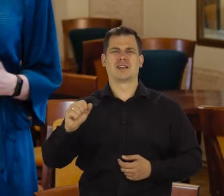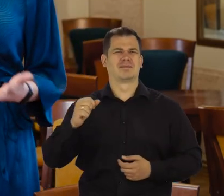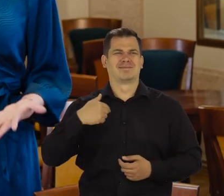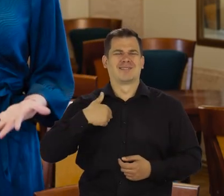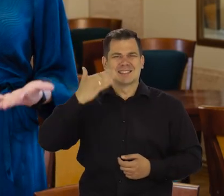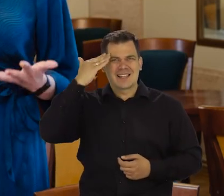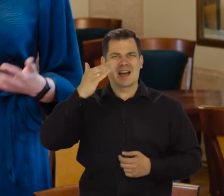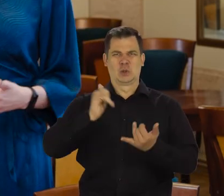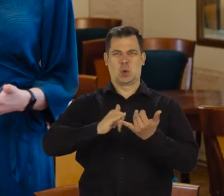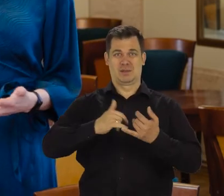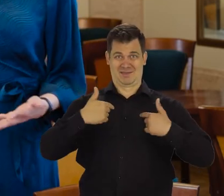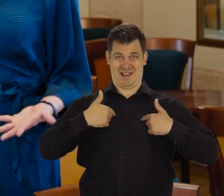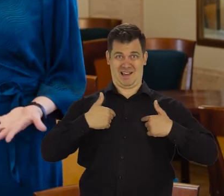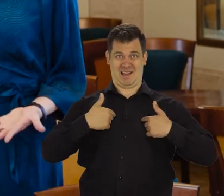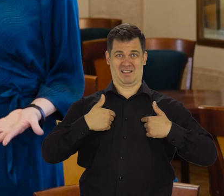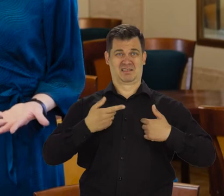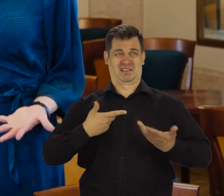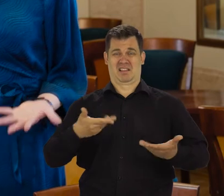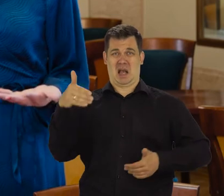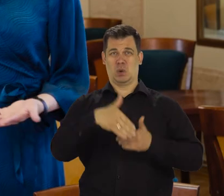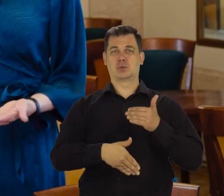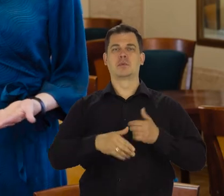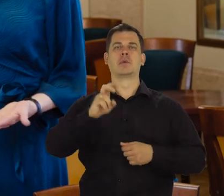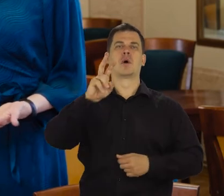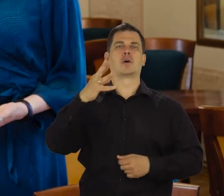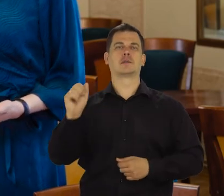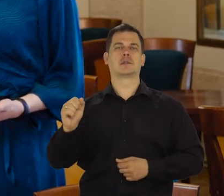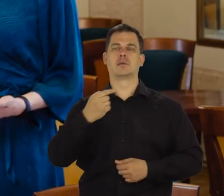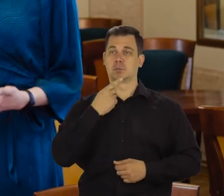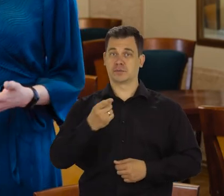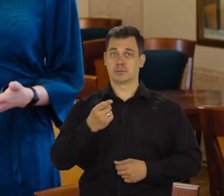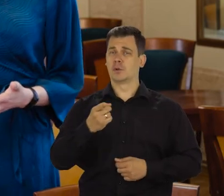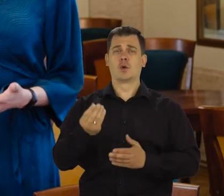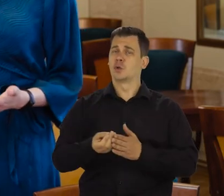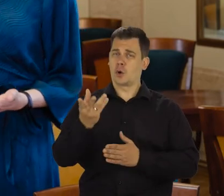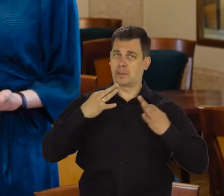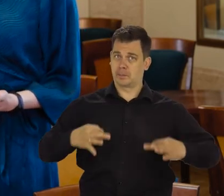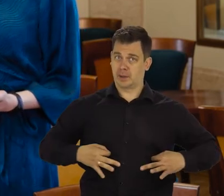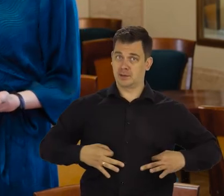„Panie Horzyca, mnie zna cały Toruń, a ja gram tutaj takiego ogona!”, to Horzyca jej odpowiedział: